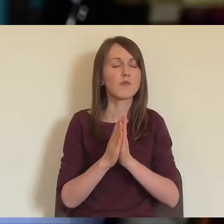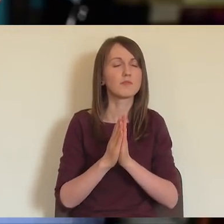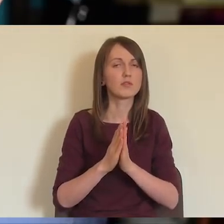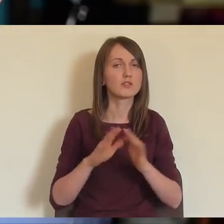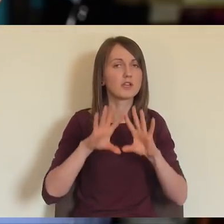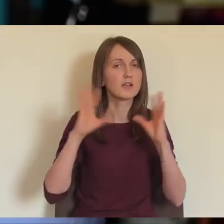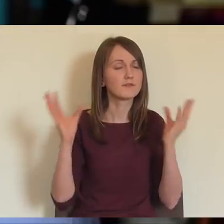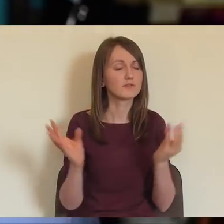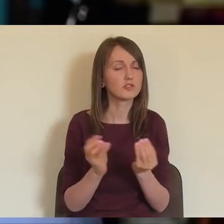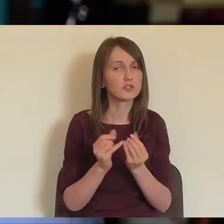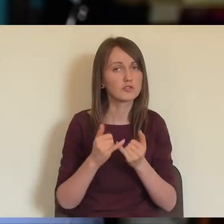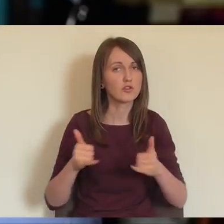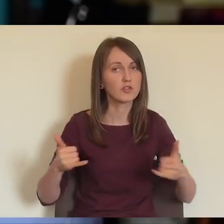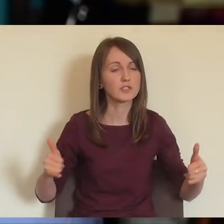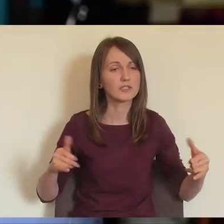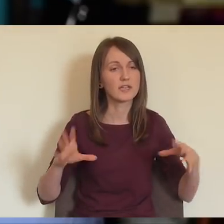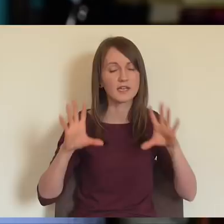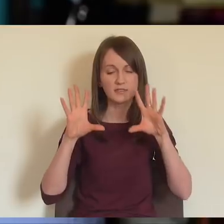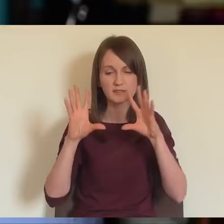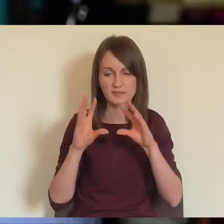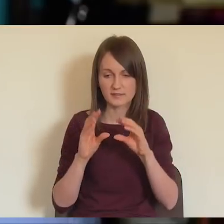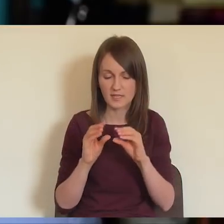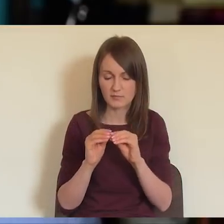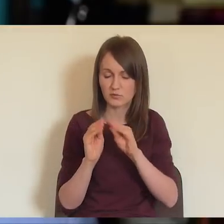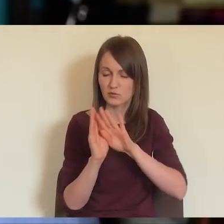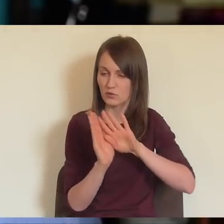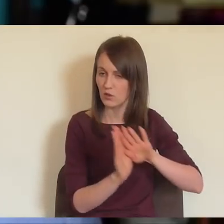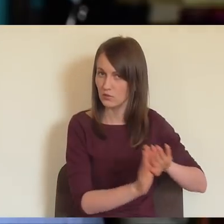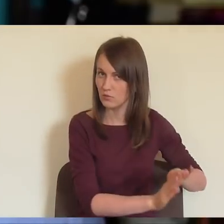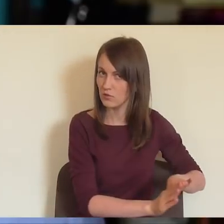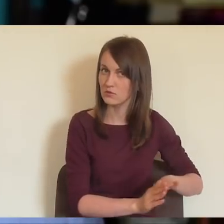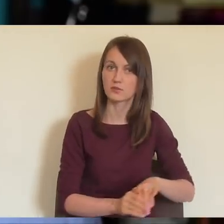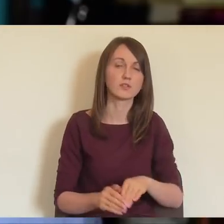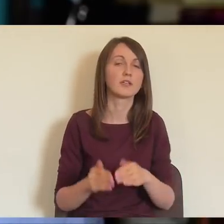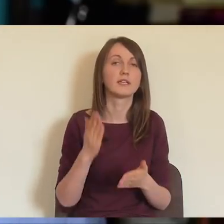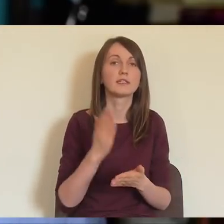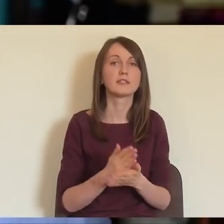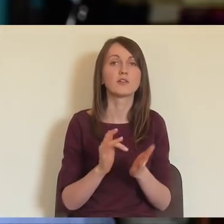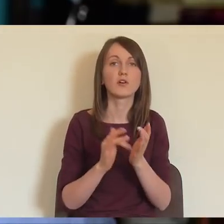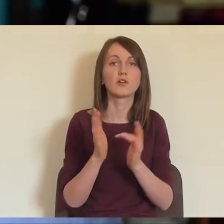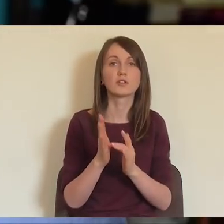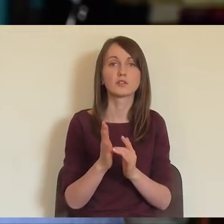Nie włączajmy Facebooka, wyłączmy wszystko inne. Przenieśmy się do takiego pokoju, gdzie będzie cicho,